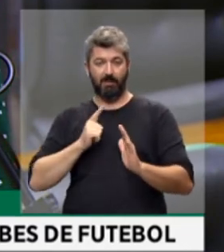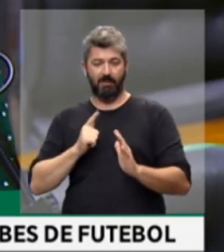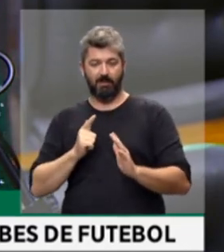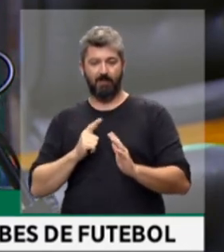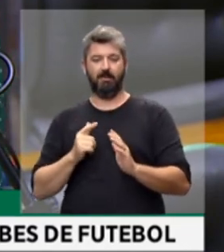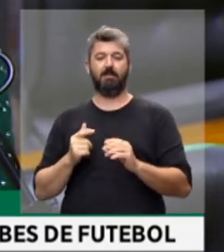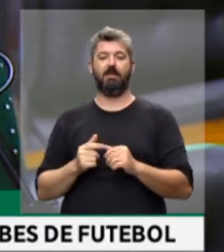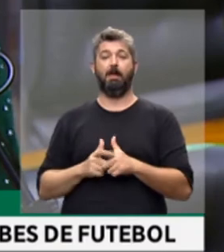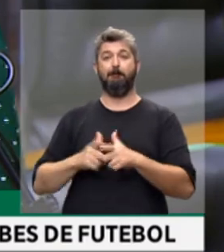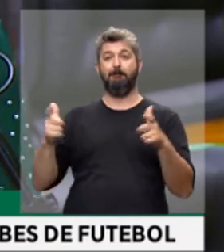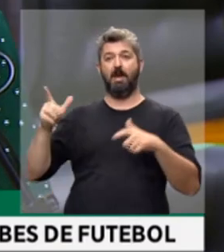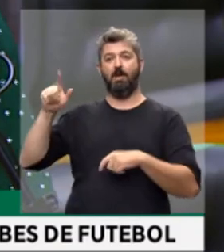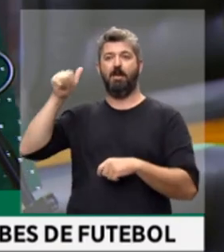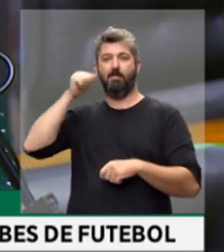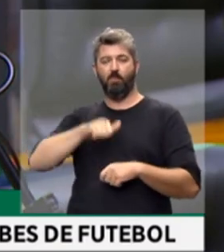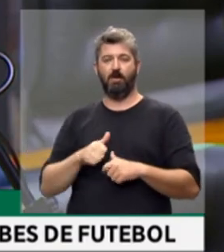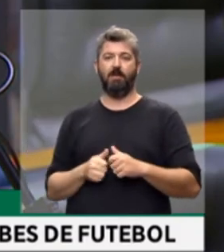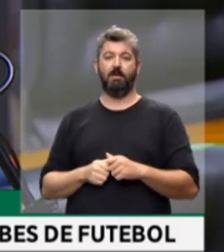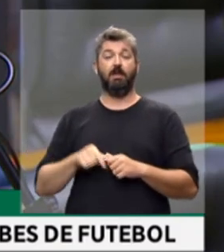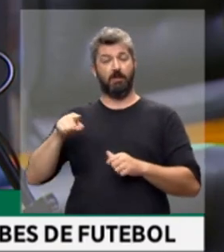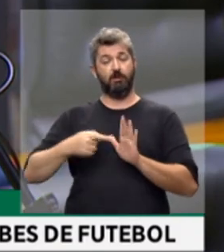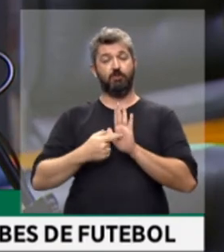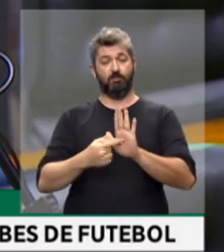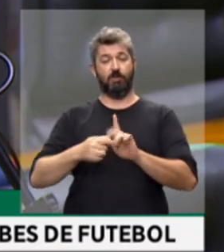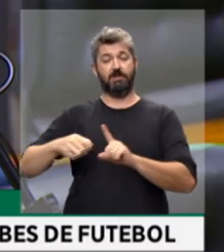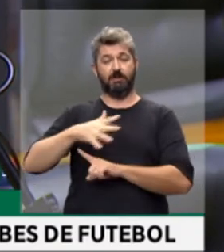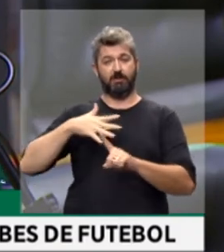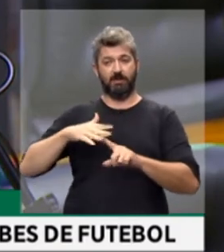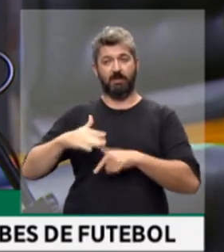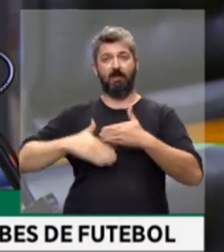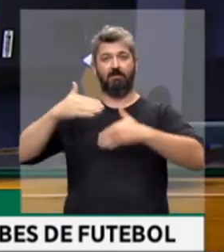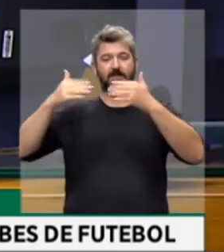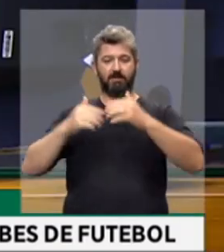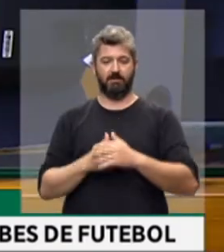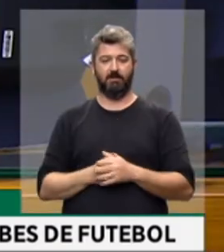VAI SER UMA VITRINE DE UMA PREFEITURA POPULAR, DE UMA GESTÃO DE FATO VOLTADA PARA OS INTERESSES REAIS DA